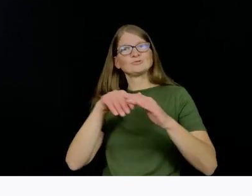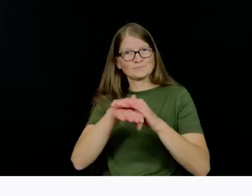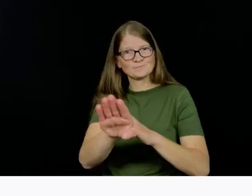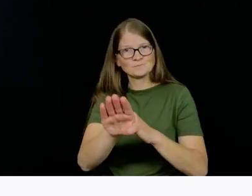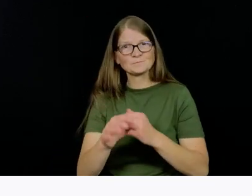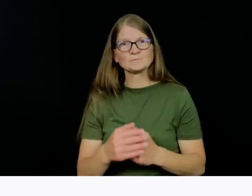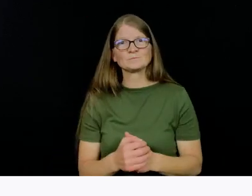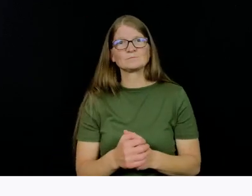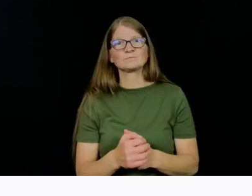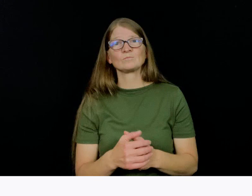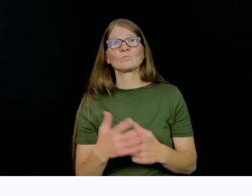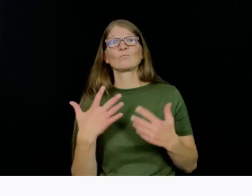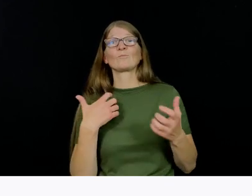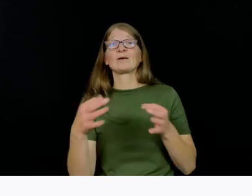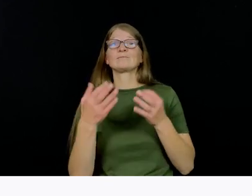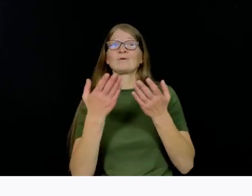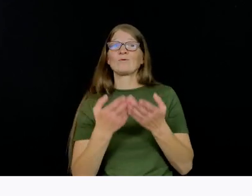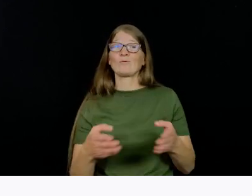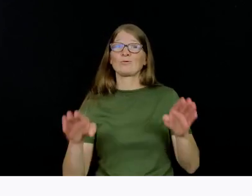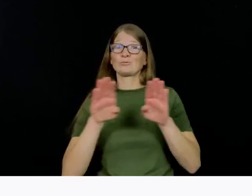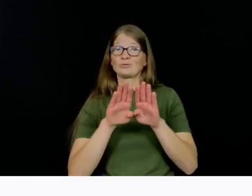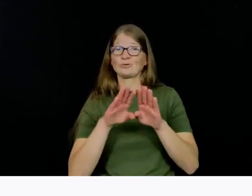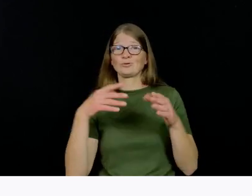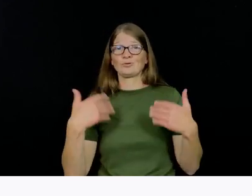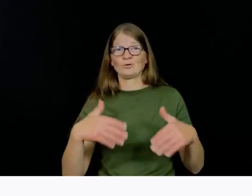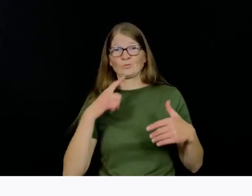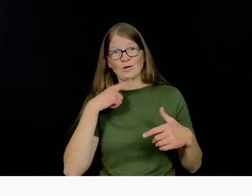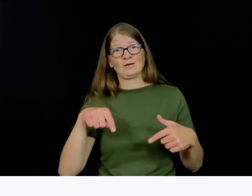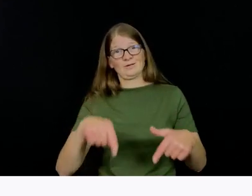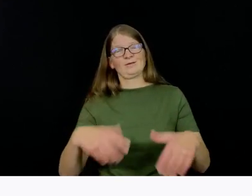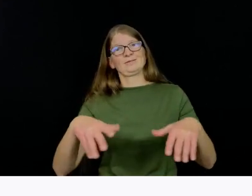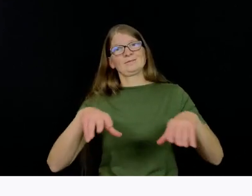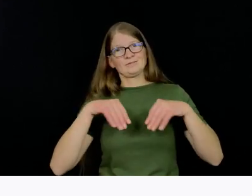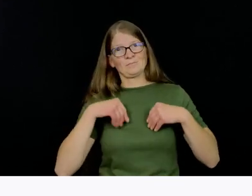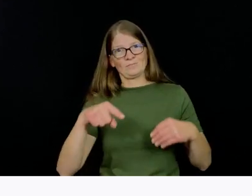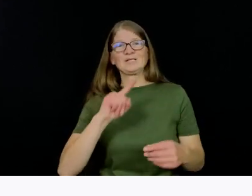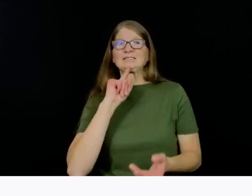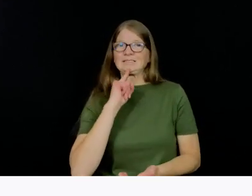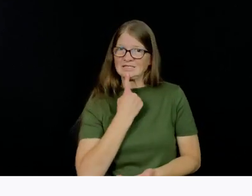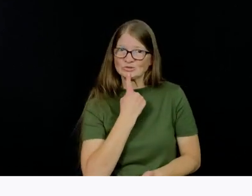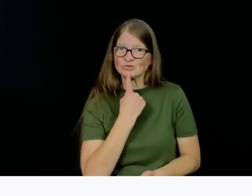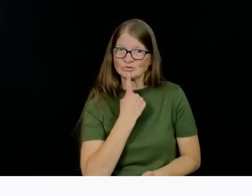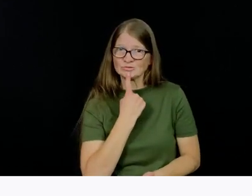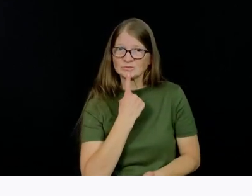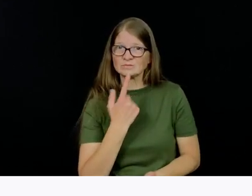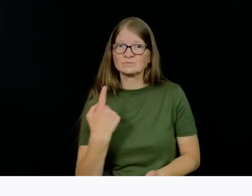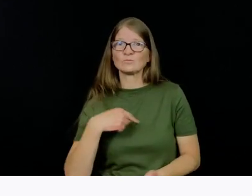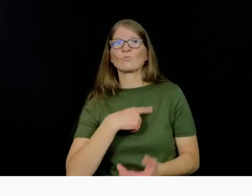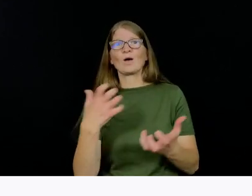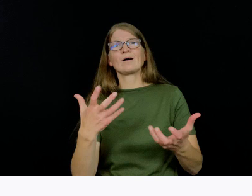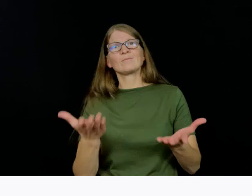كيف أننا نأخذ مهمتنا بجدية نحن قادرون على تقديم مستوى أعلى لبحث Google